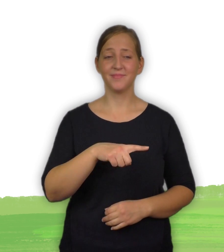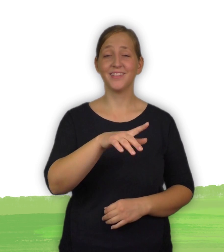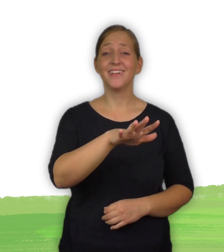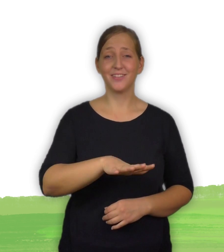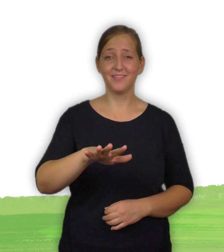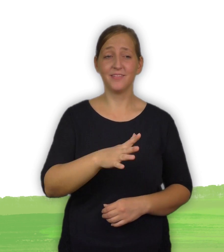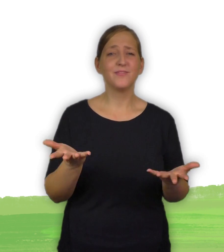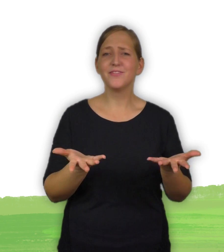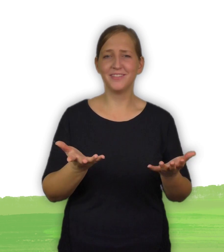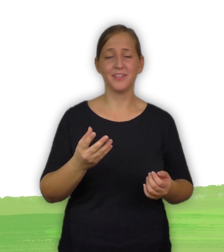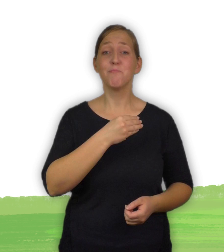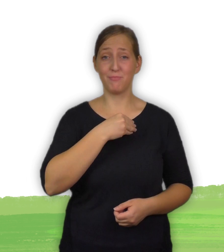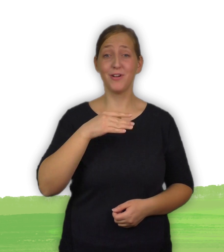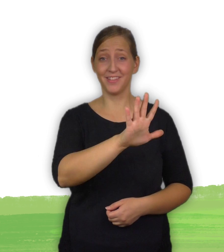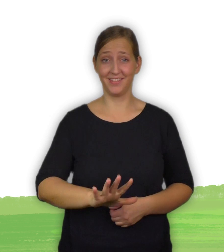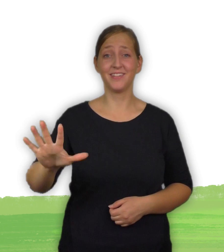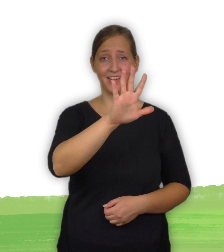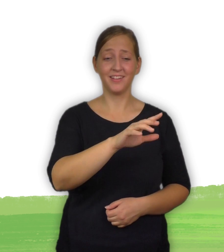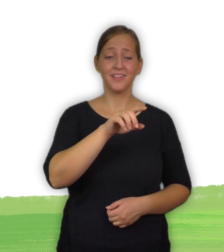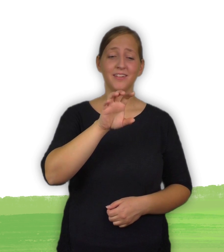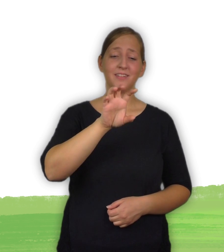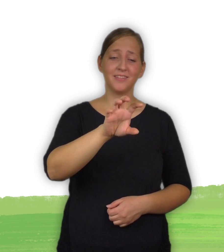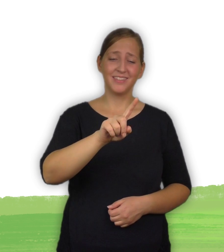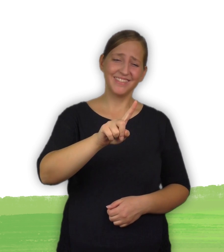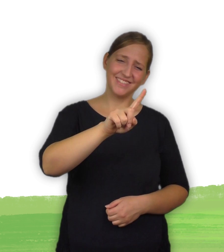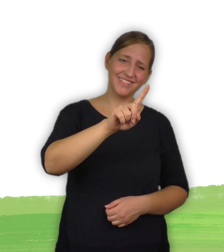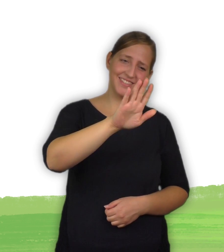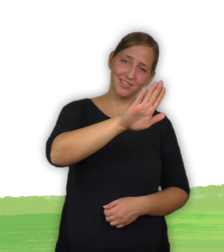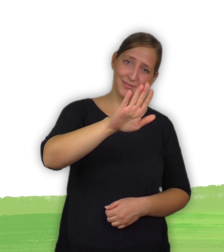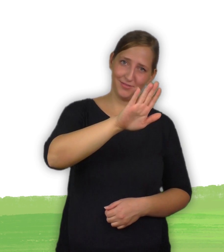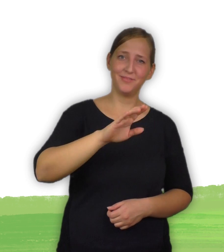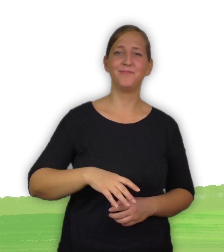Leży w centrum, bardziej na północ Polski.